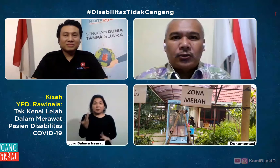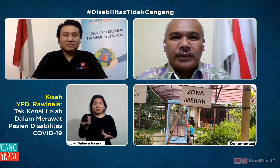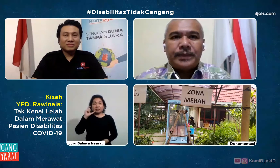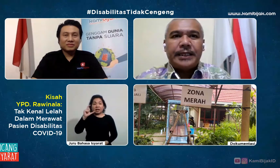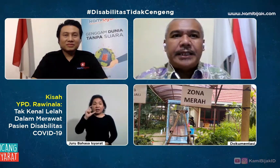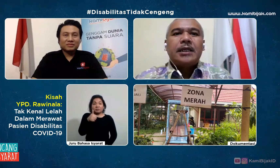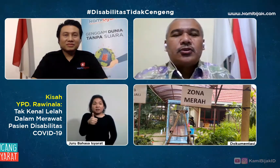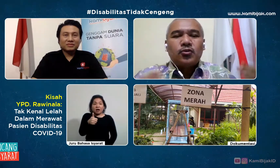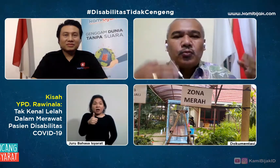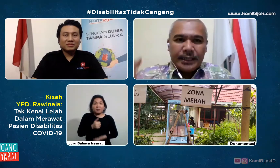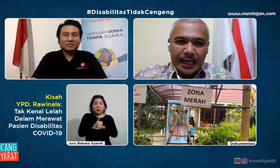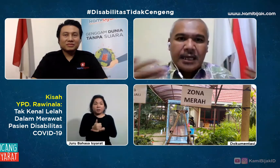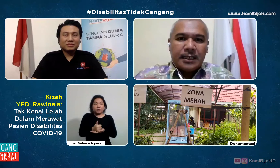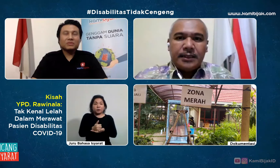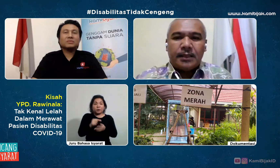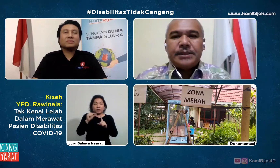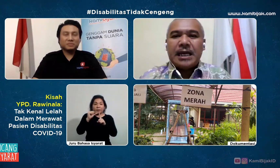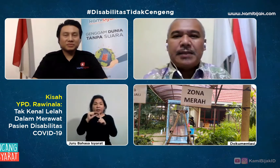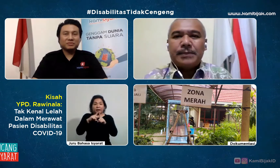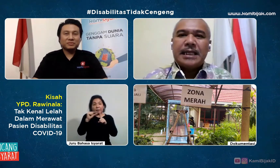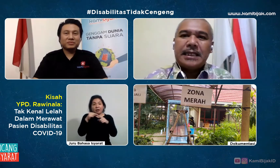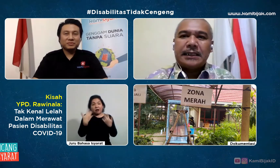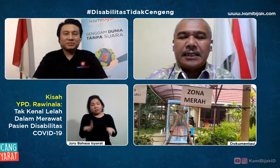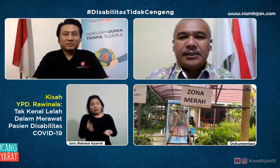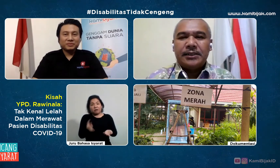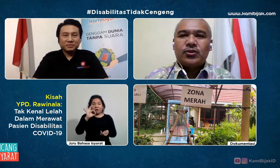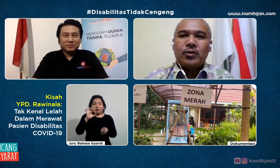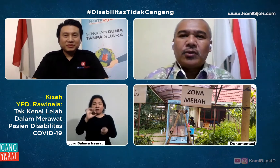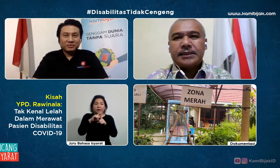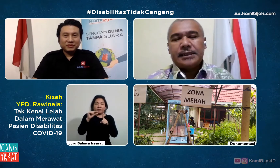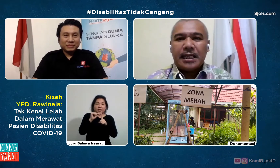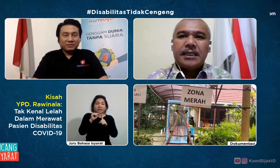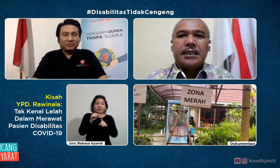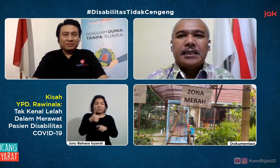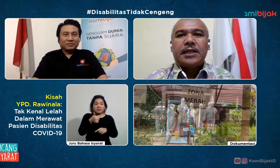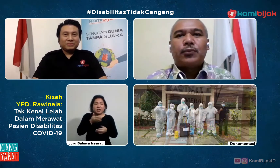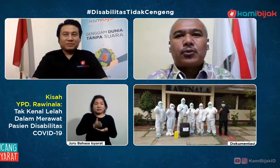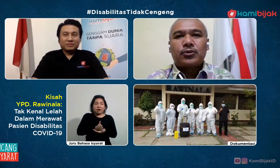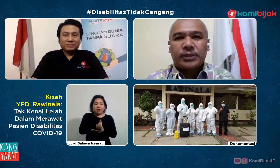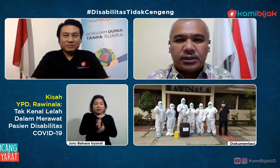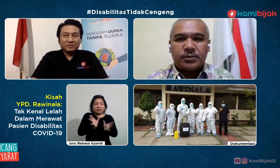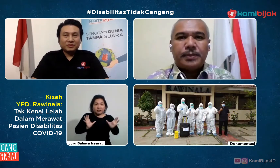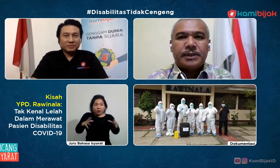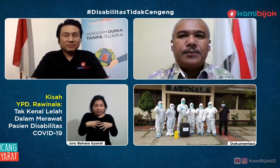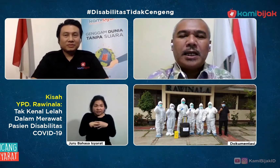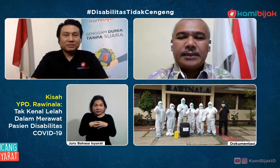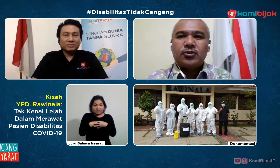atau ODP supaya dia bisa menjalankan isolasinya dan proses penyembuhannya